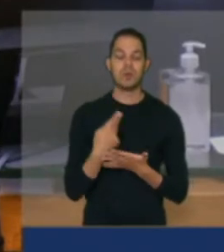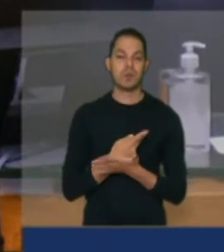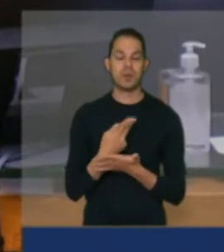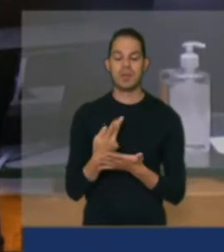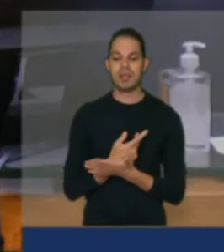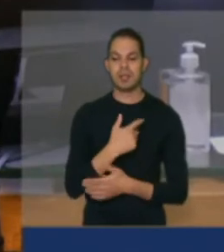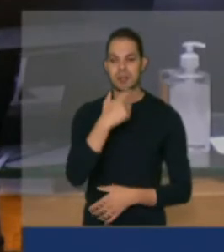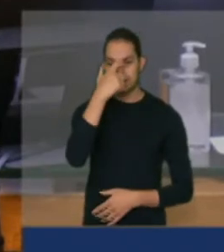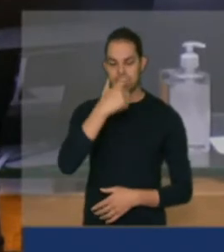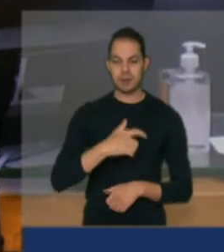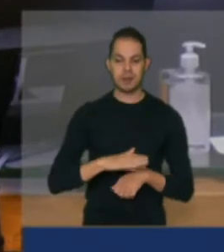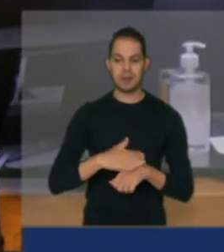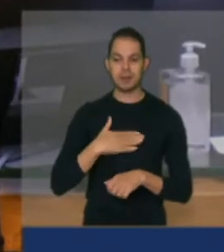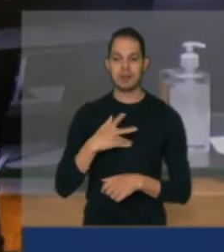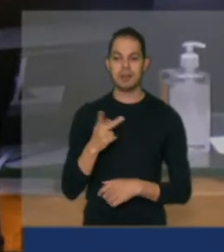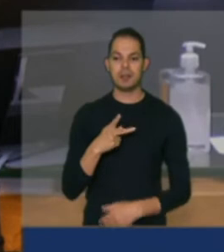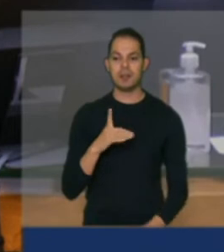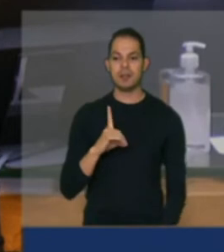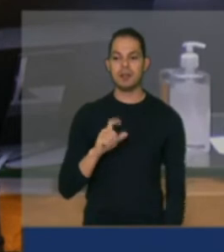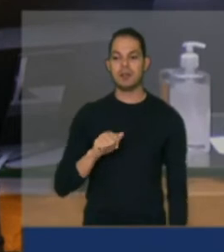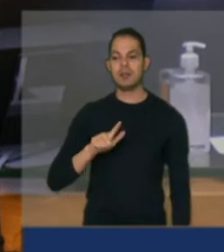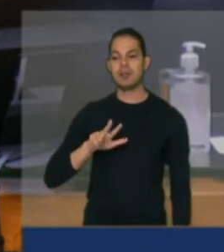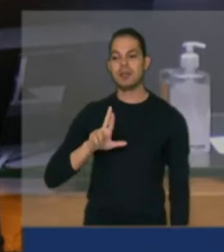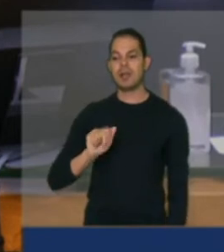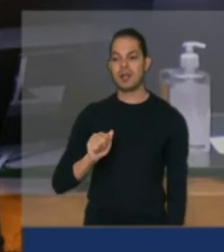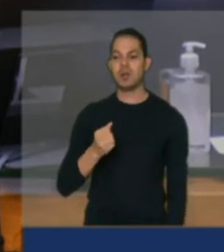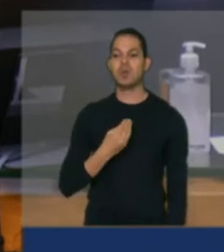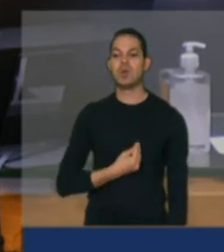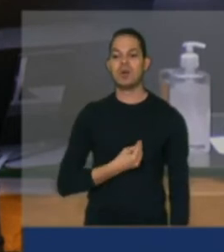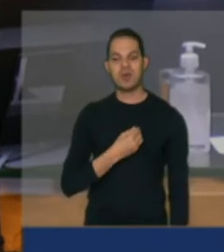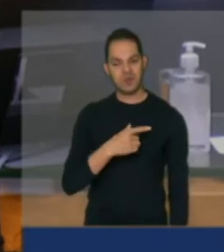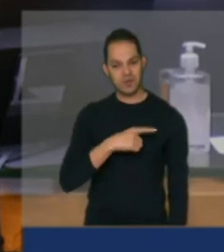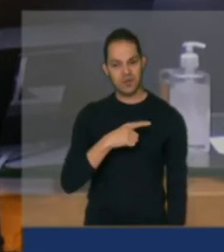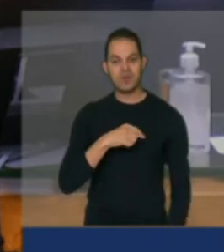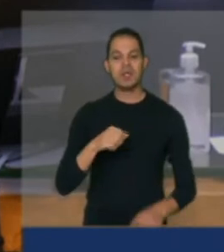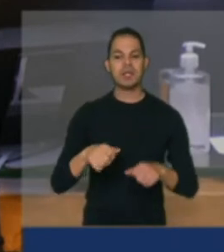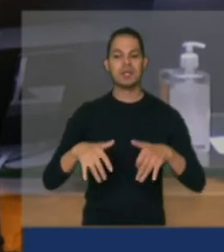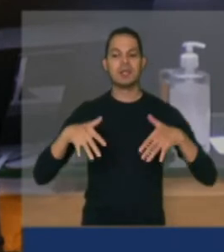O DEPUTADO DA LUA DO ROTA JÁ ESTÁ SIM NO PLENÁRIO E NO PLENÁRIO AQUI DO LADO DIREITO